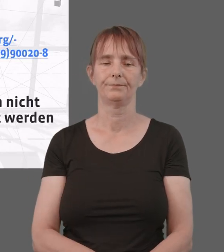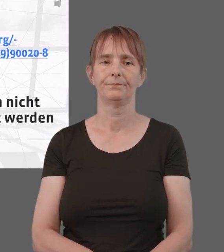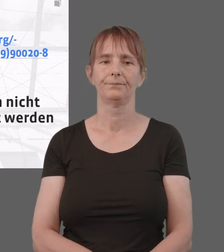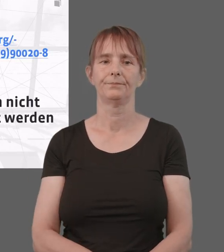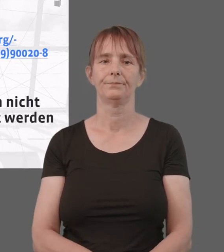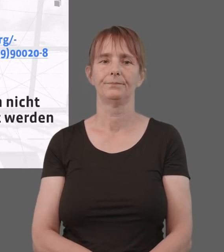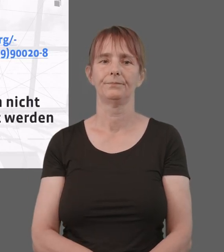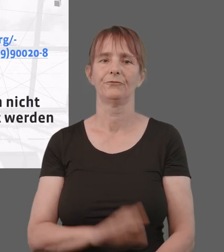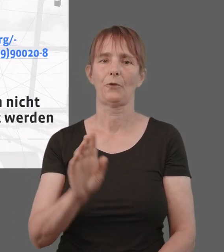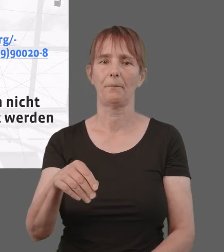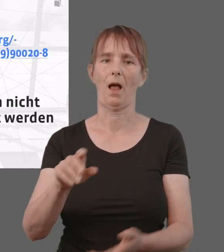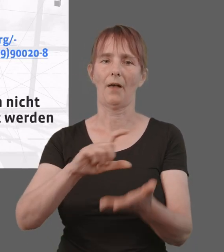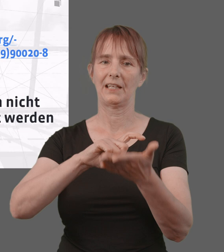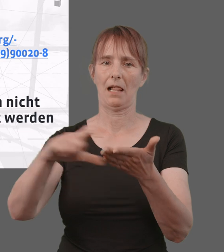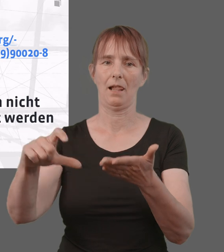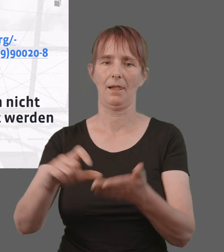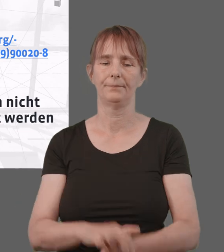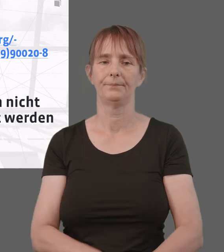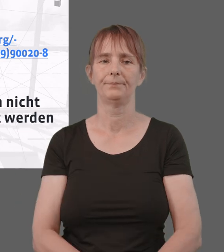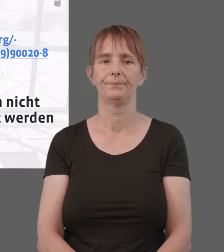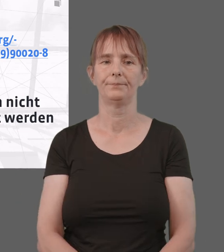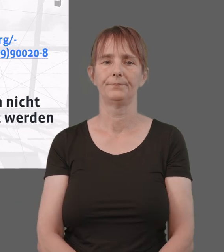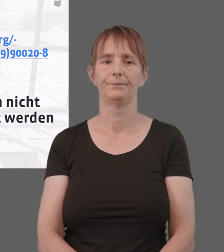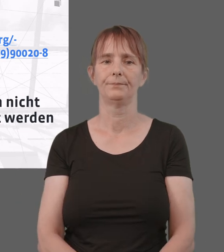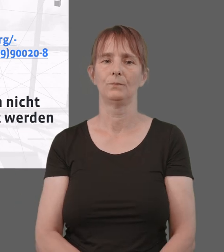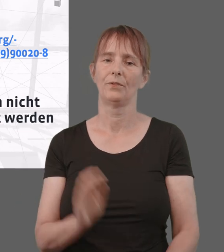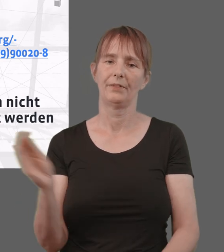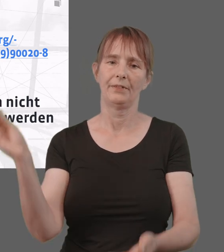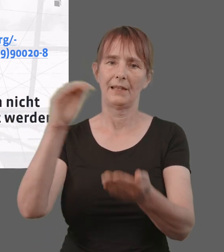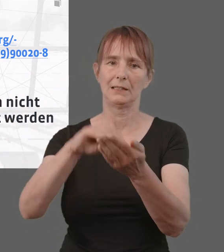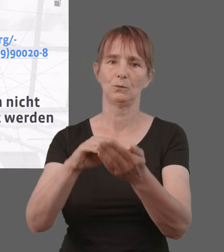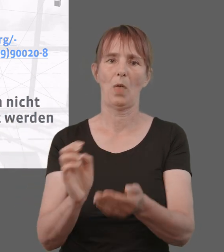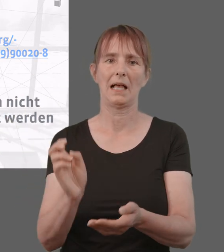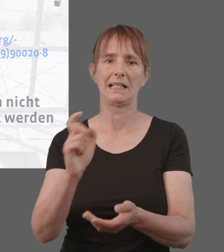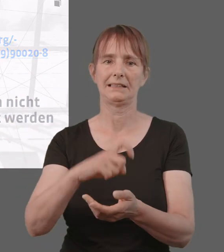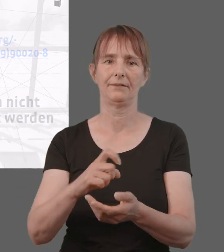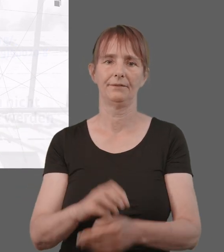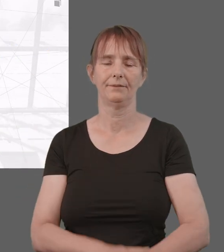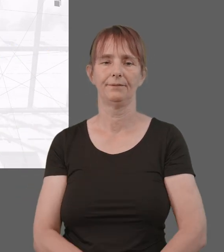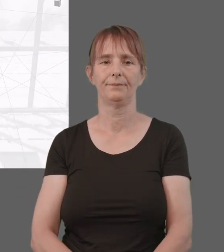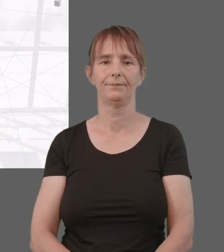Katalogeinträge im Rechercheportal sind. Auch hier gilt, den Zeitschriftentitel